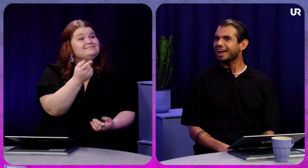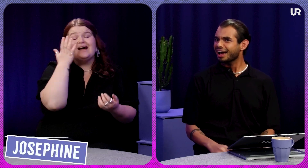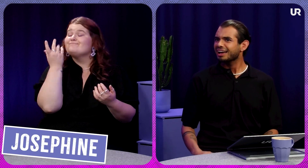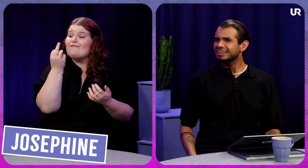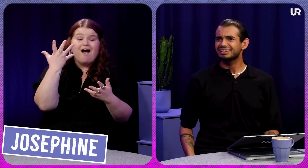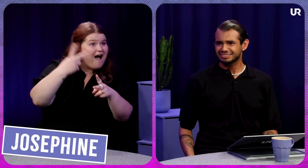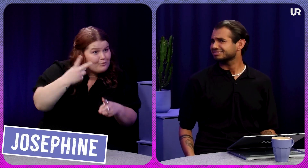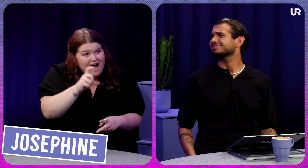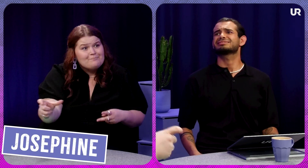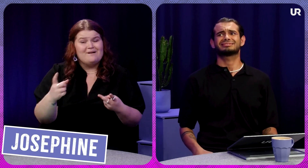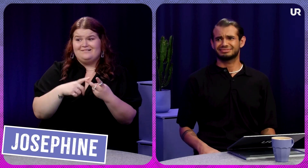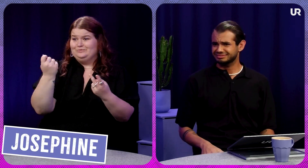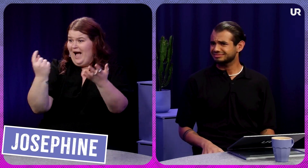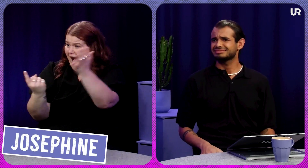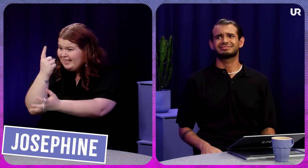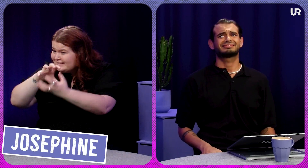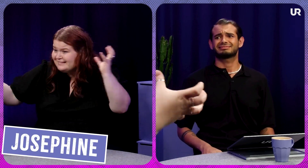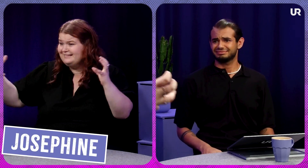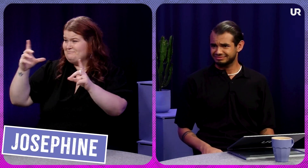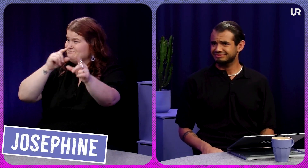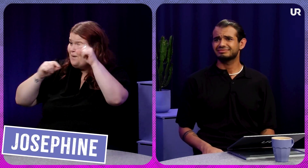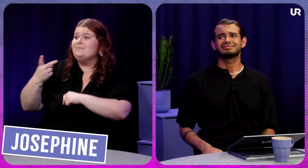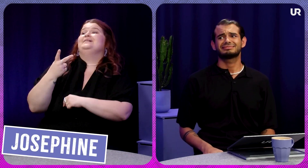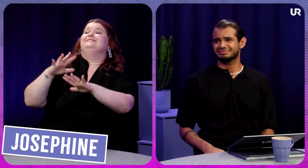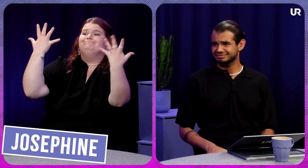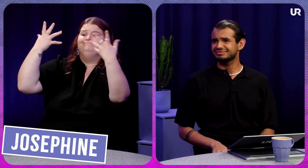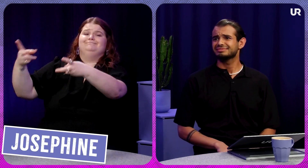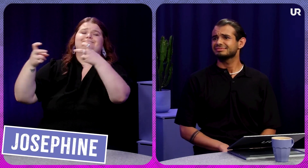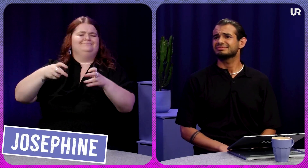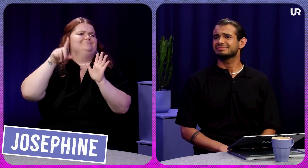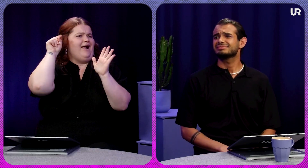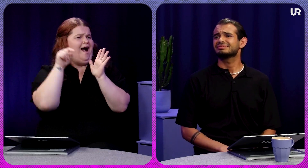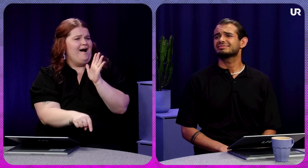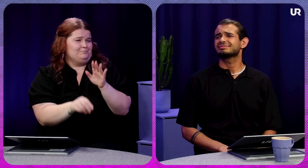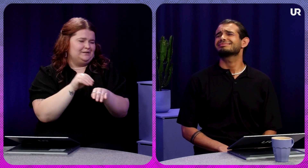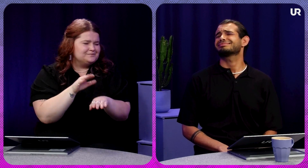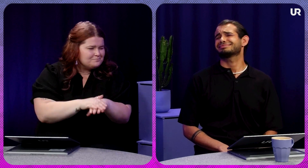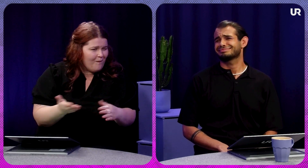Josephine: Exakt! Det kan vara aktuella ämnen, någon kaotisk händelse som skett nyligen, you name it! Vi plockar upp det där och dyker ner i det!